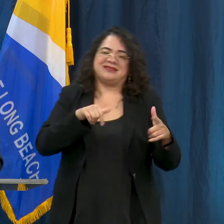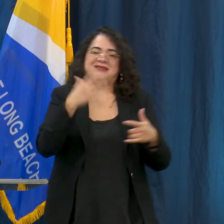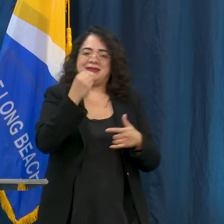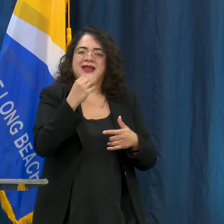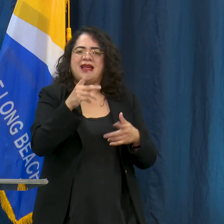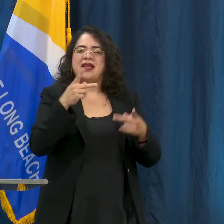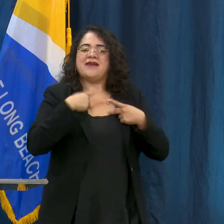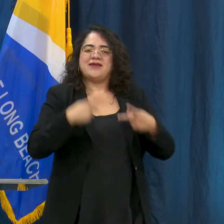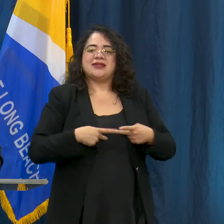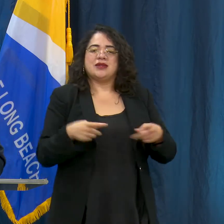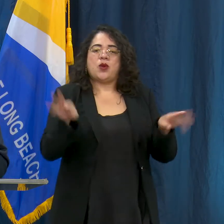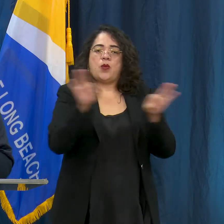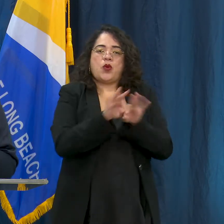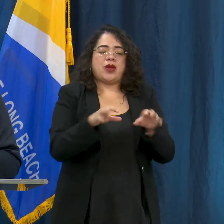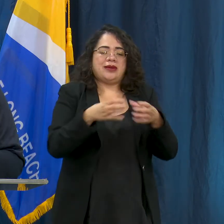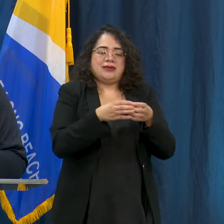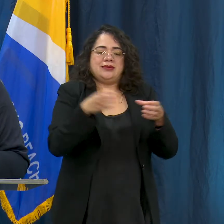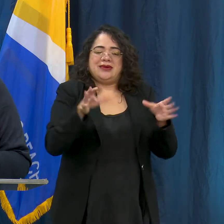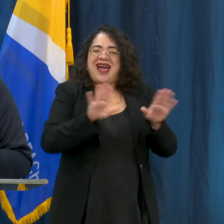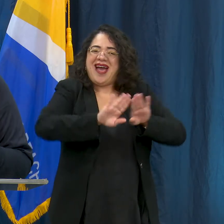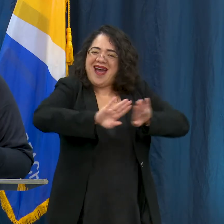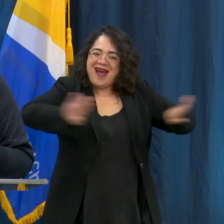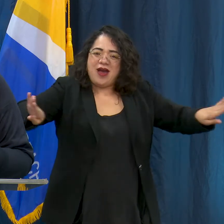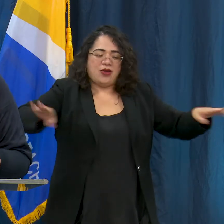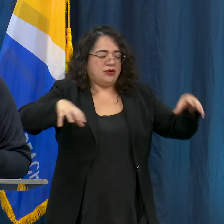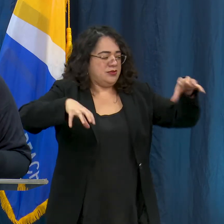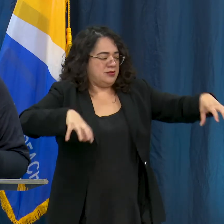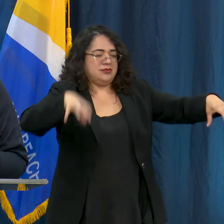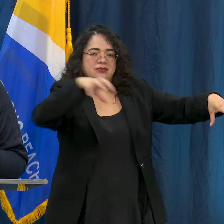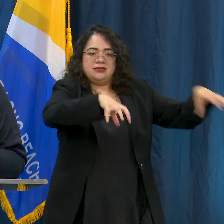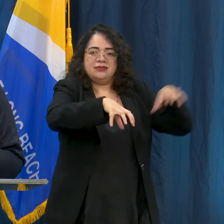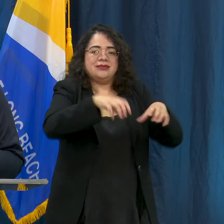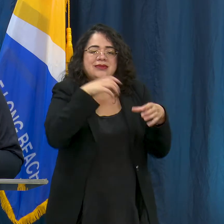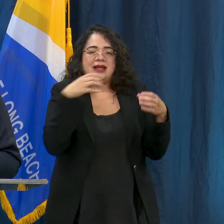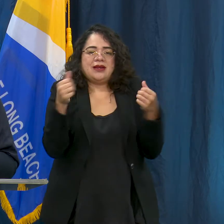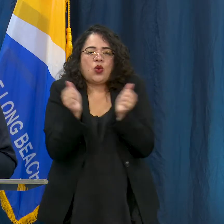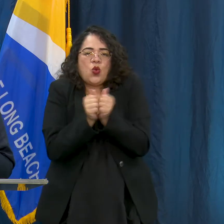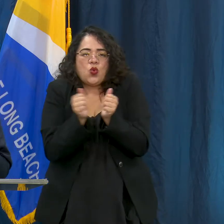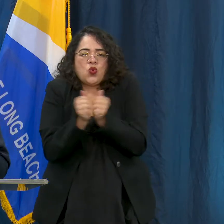estaba muy bueno mucho información que la comunidad key area maneras de Podell